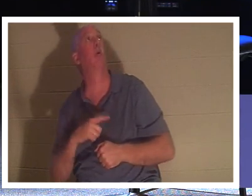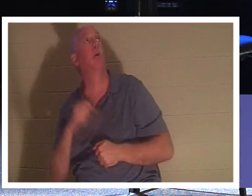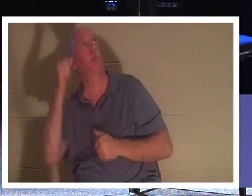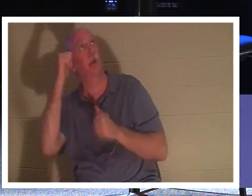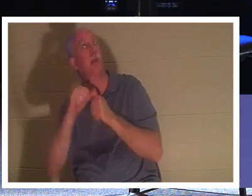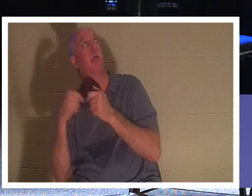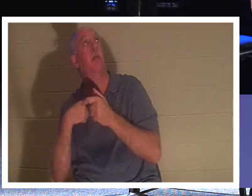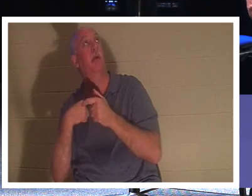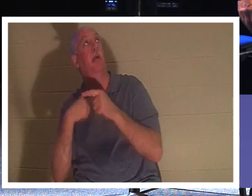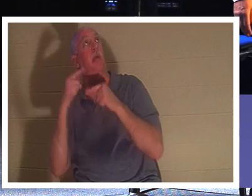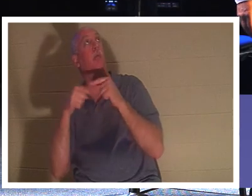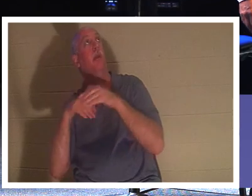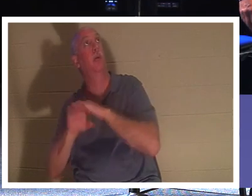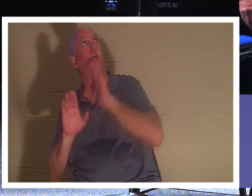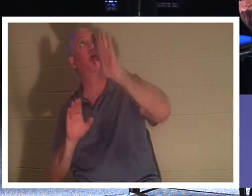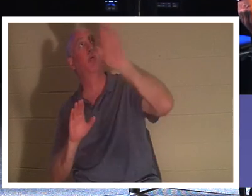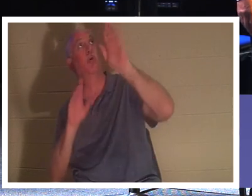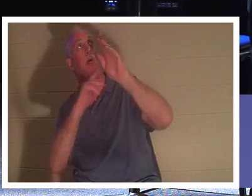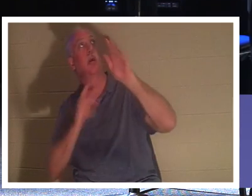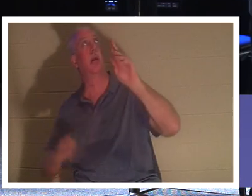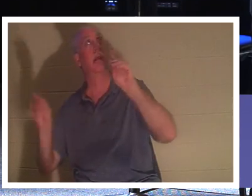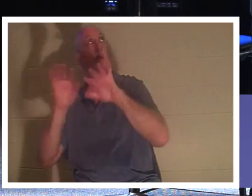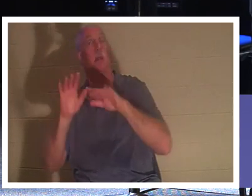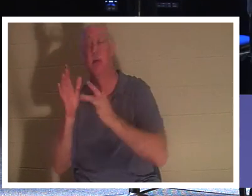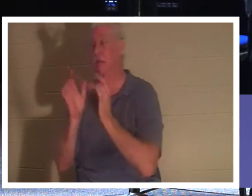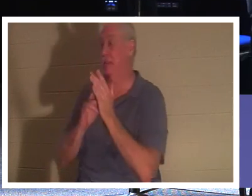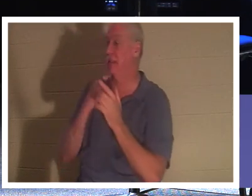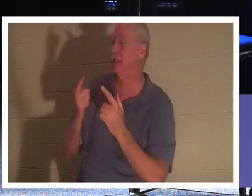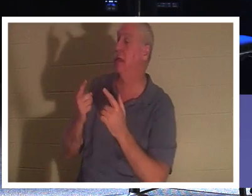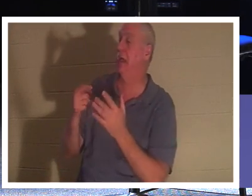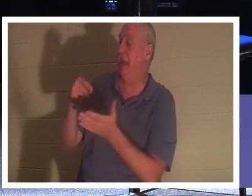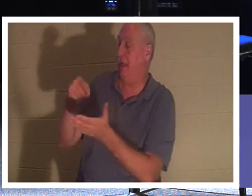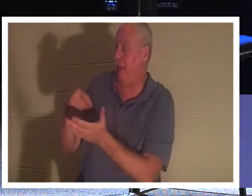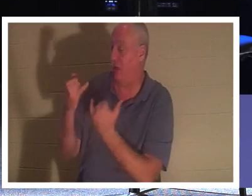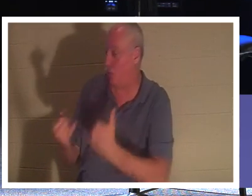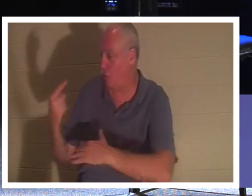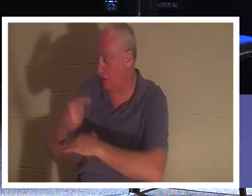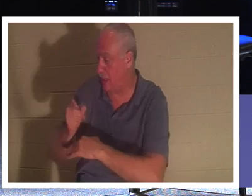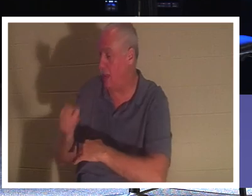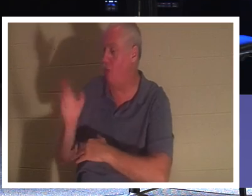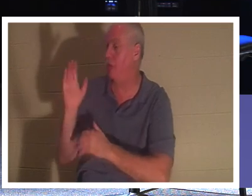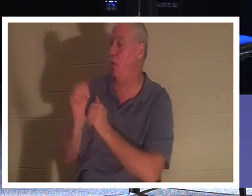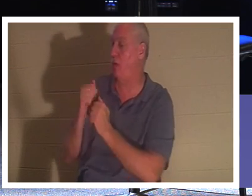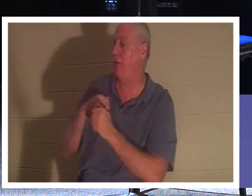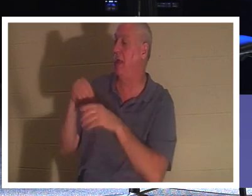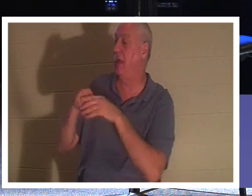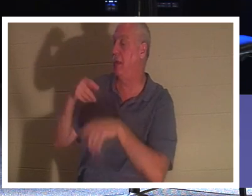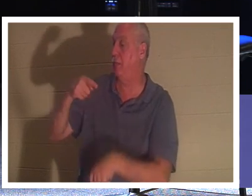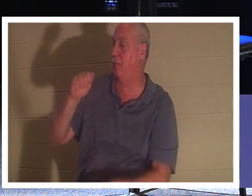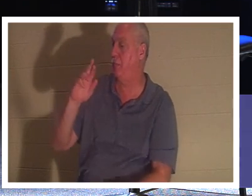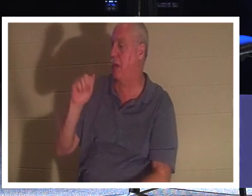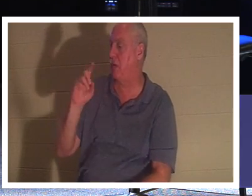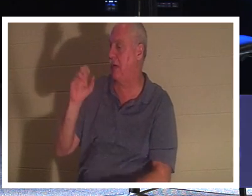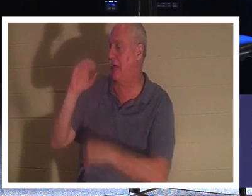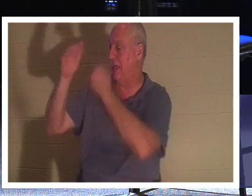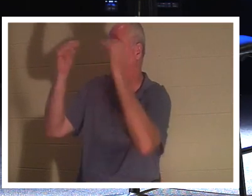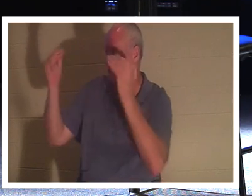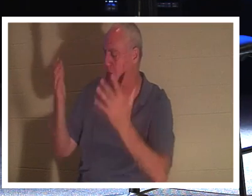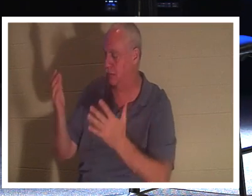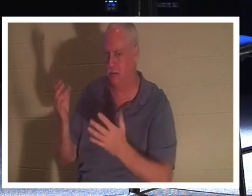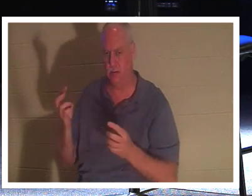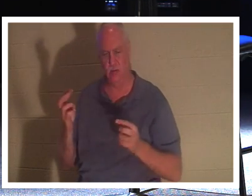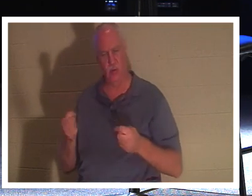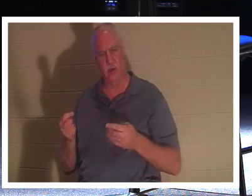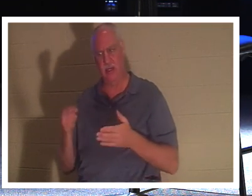что сказал ему Иисус? «Сегодня же будешь со Мною в раю». О, в этот день Ты хочешь сказать.